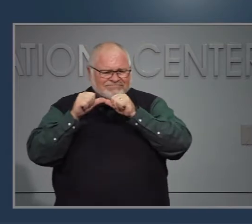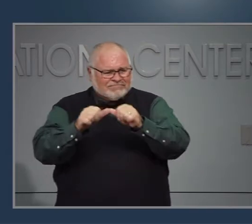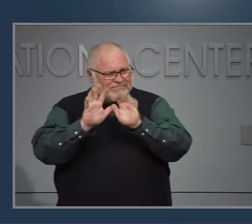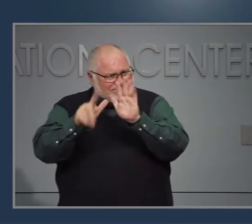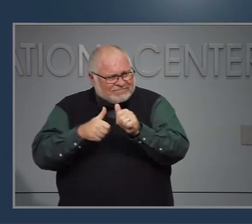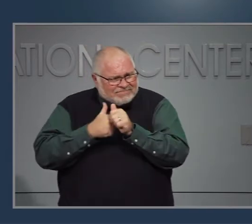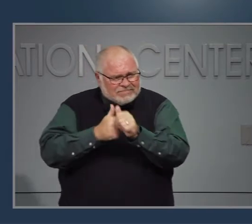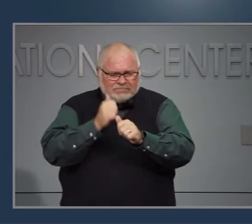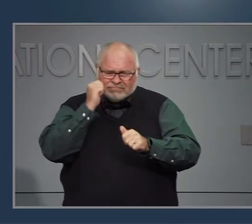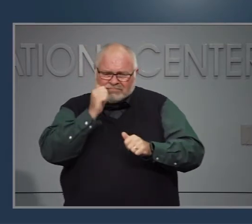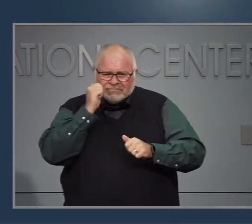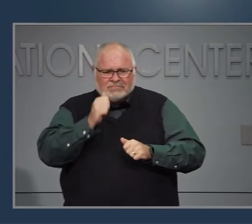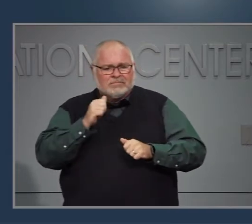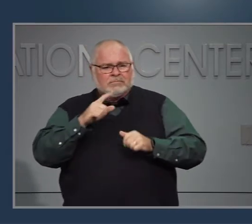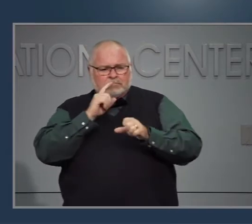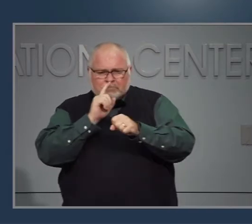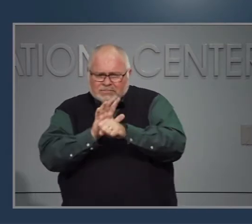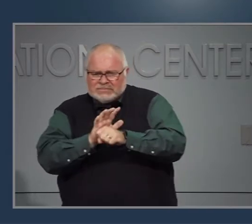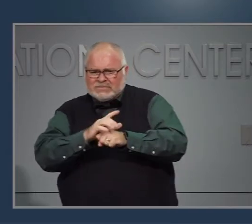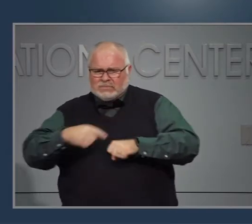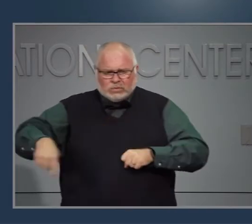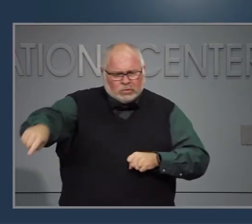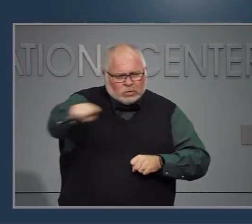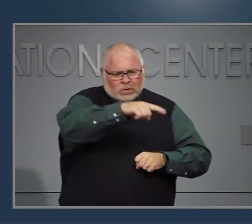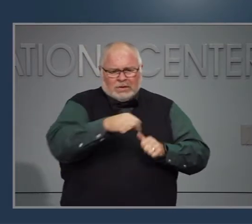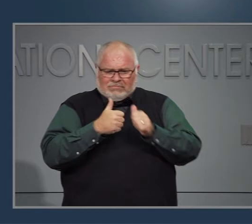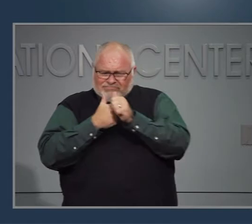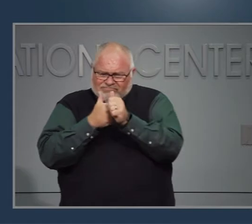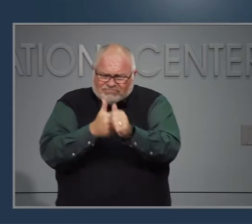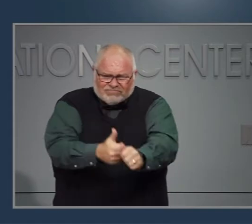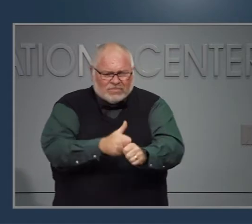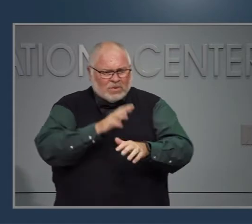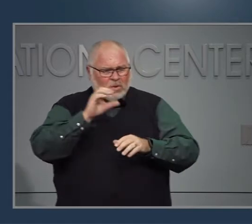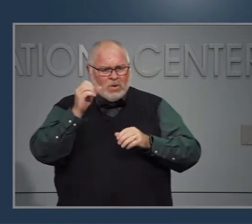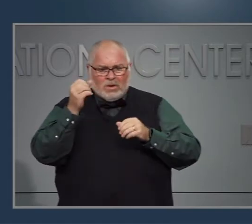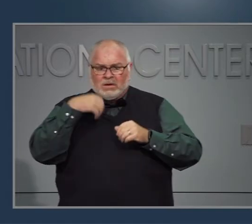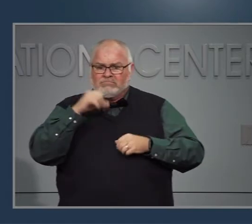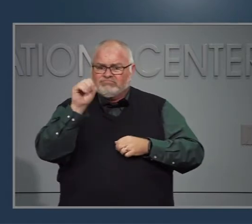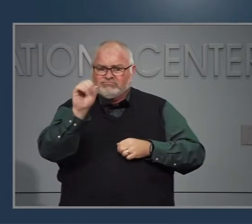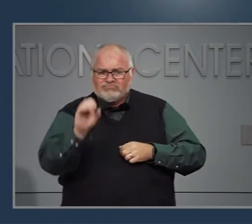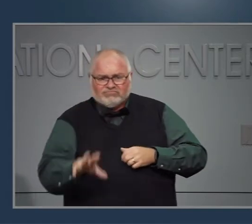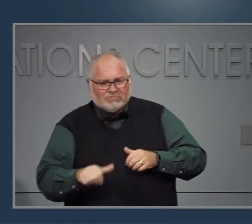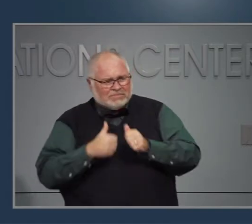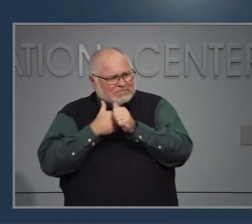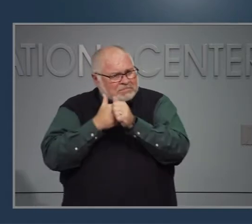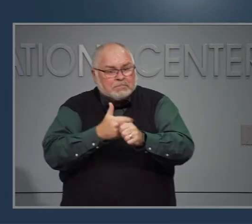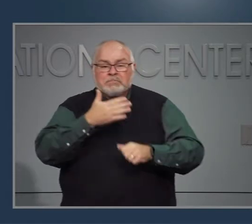en la práctica cotidiana queremos es y ahora nos que los asilos cumplan con toda la